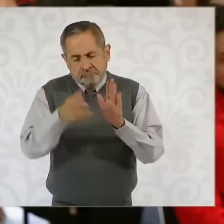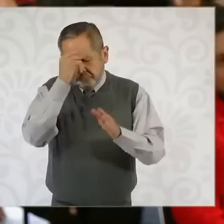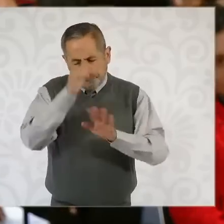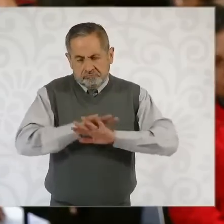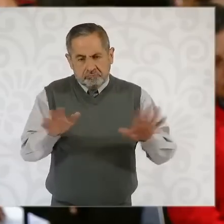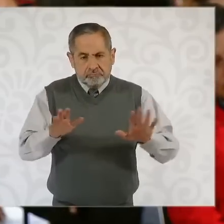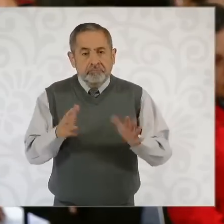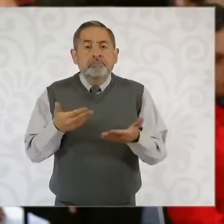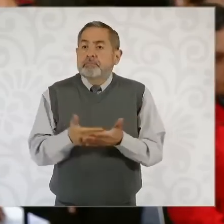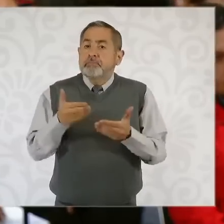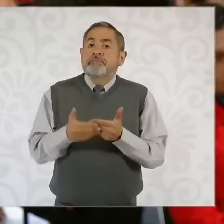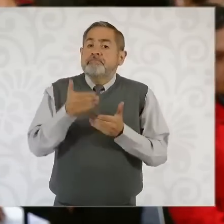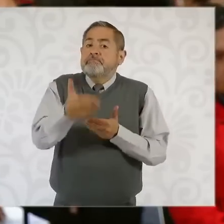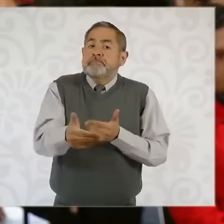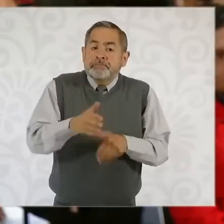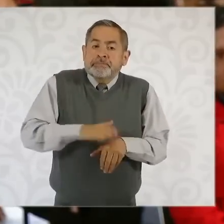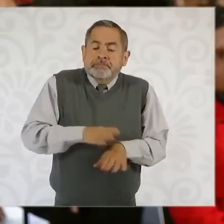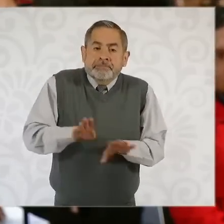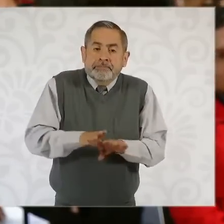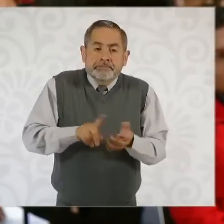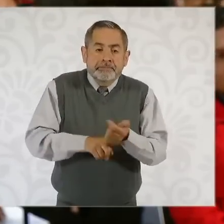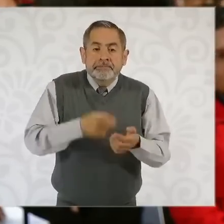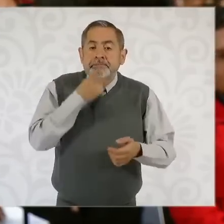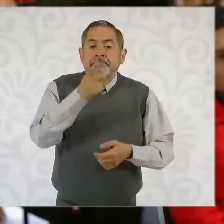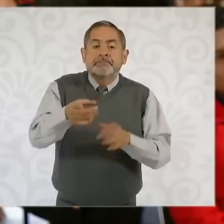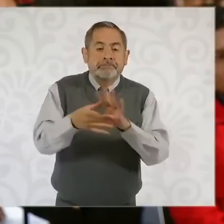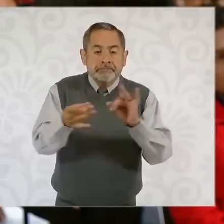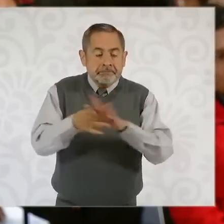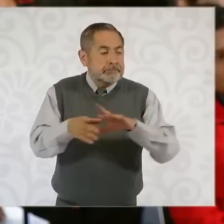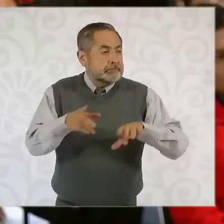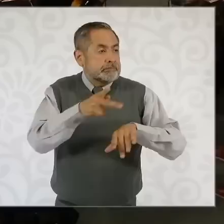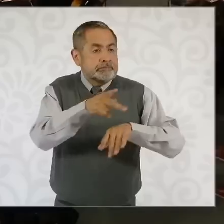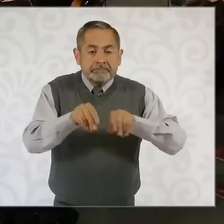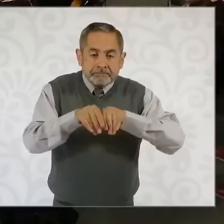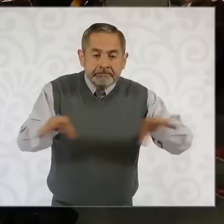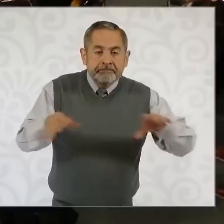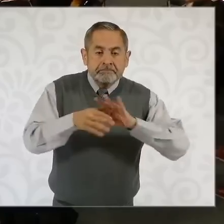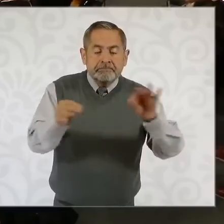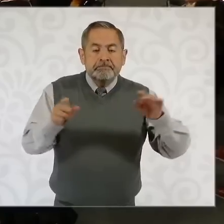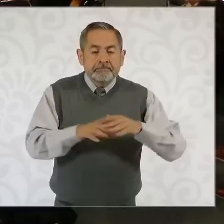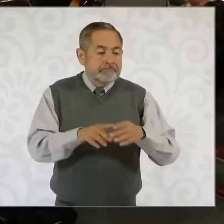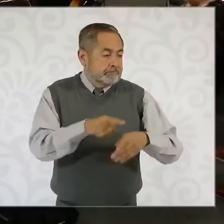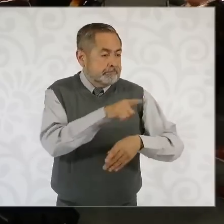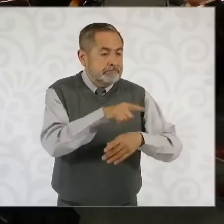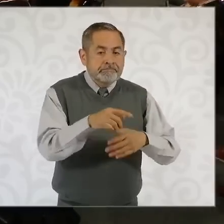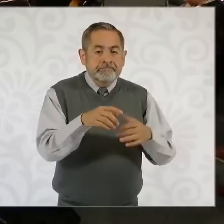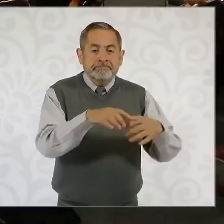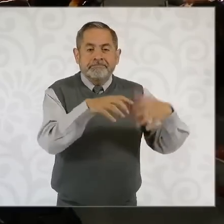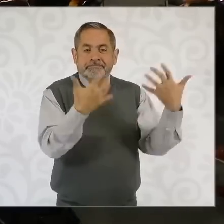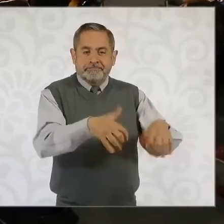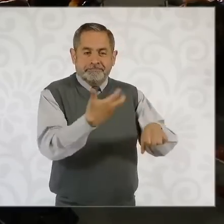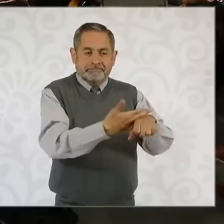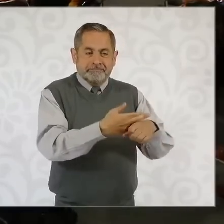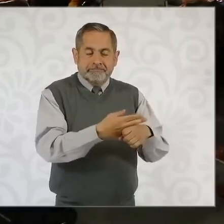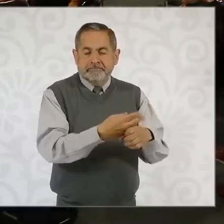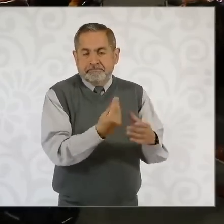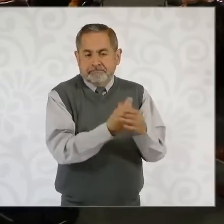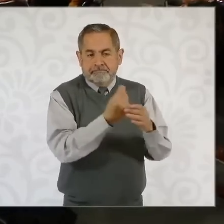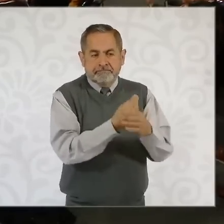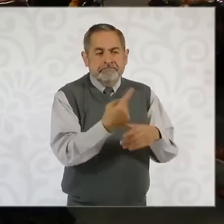más no porque se habla de es publicación de los algoritmos de una empresa privada que es x y que